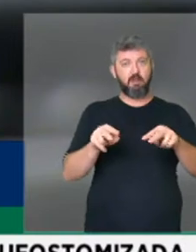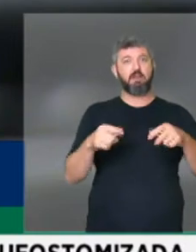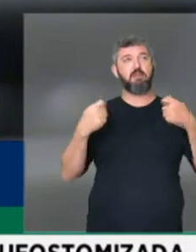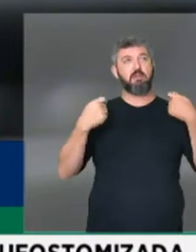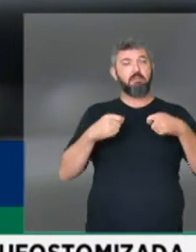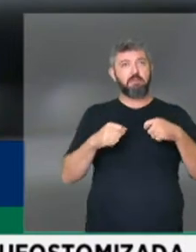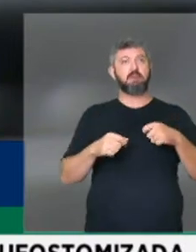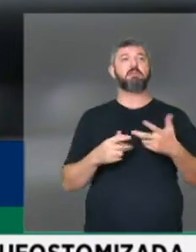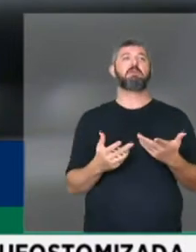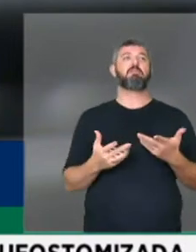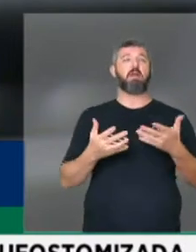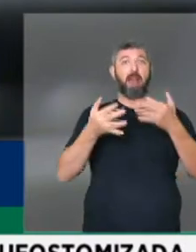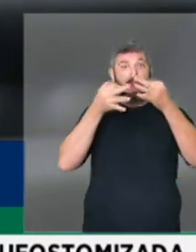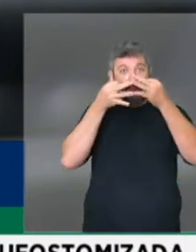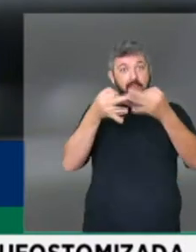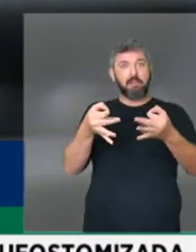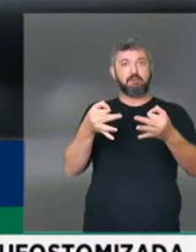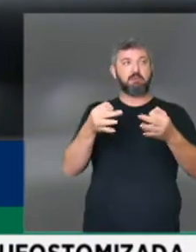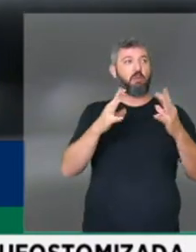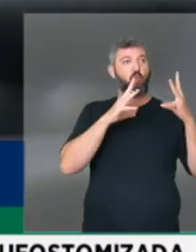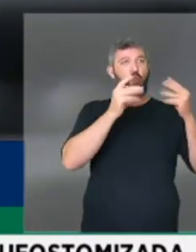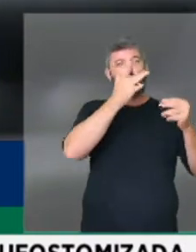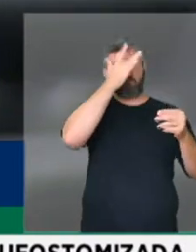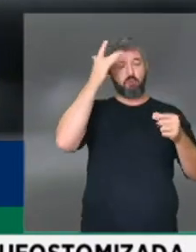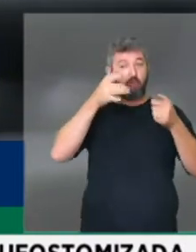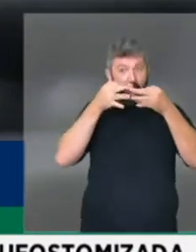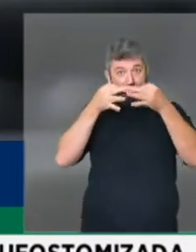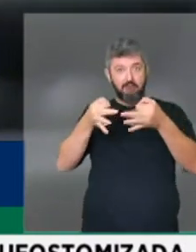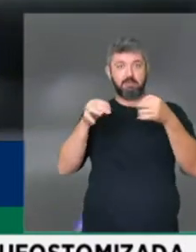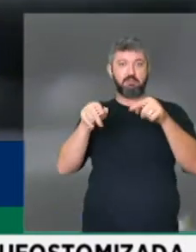NCIA. JÁ VIVI NA FAMÍLIA UMA SITUAÇÃO COMO ESSA E DE FATO ESSE PROJETO ELE... ELE